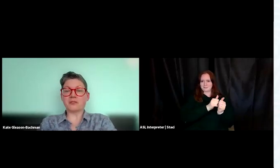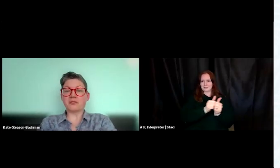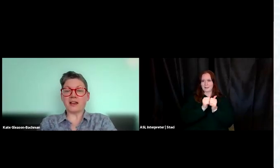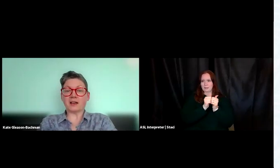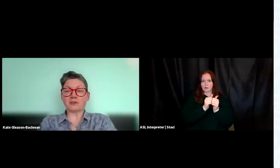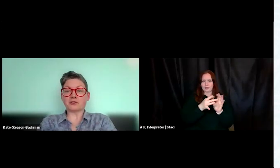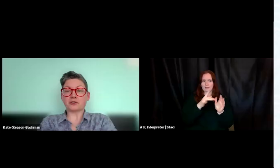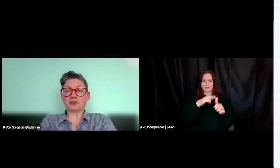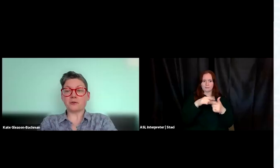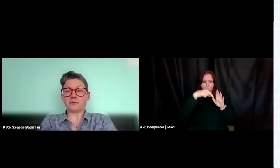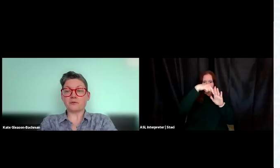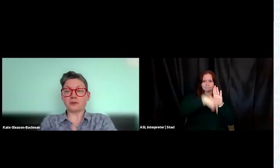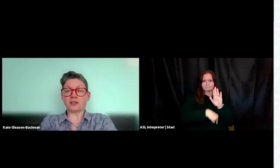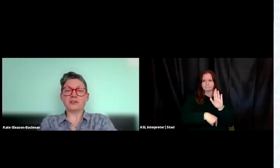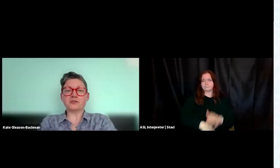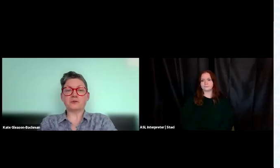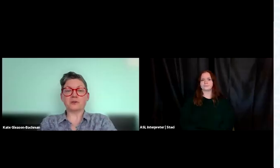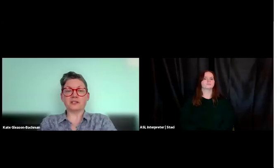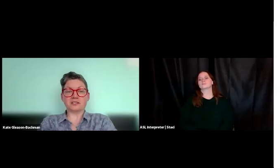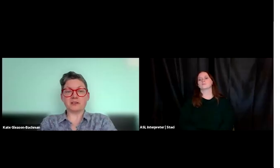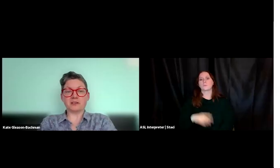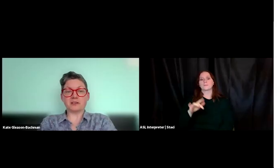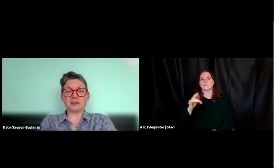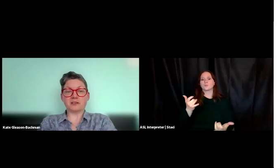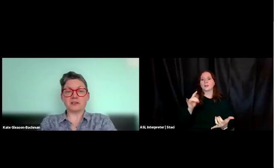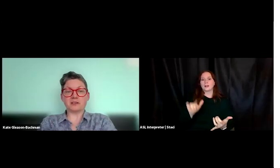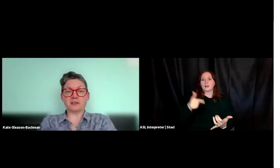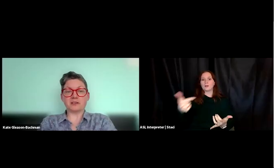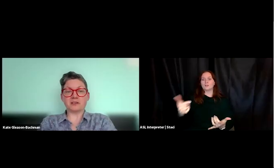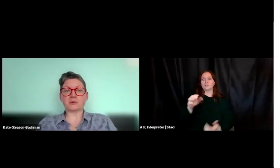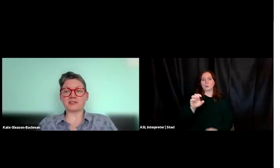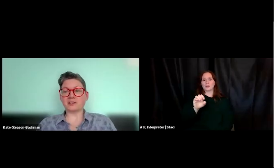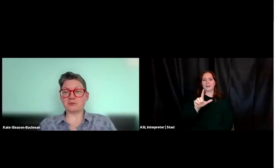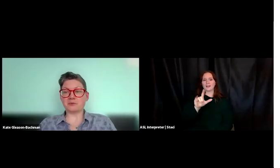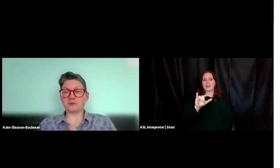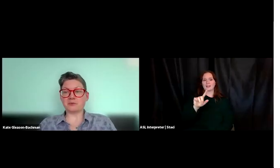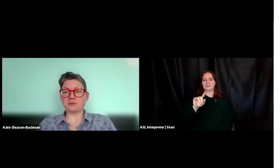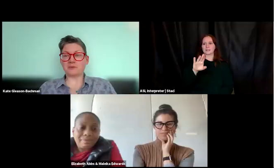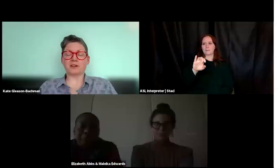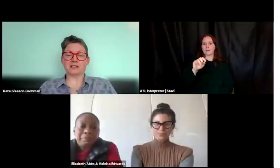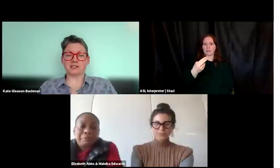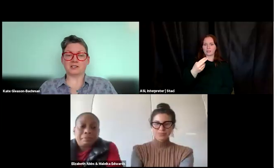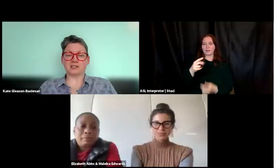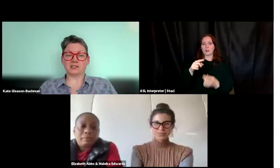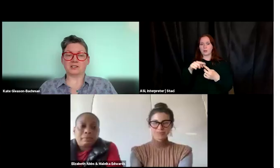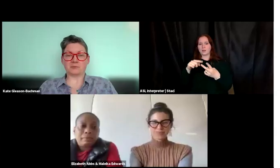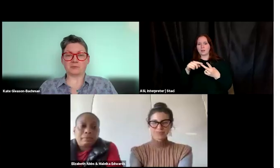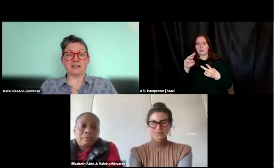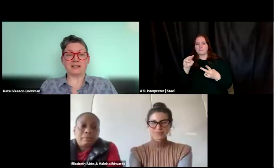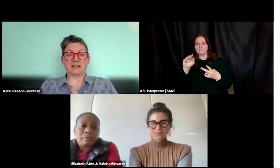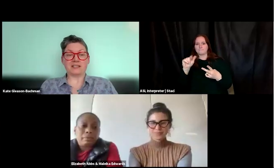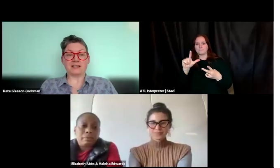parecen involucrar mucho acceso diferente y diferentes accesos disponibles para diferentes representantes, ¿y cómo puedo averiguar